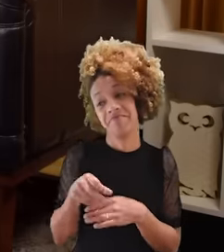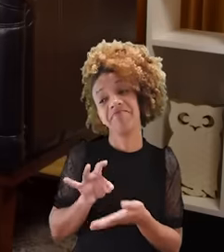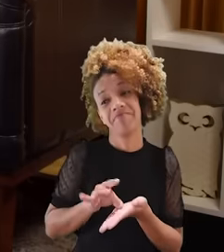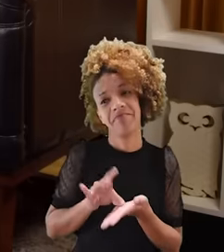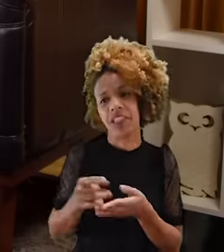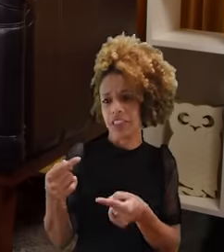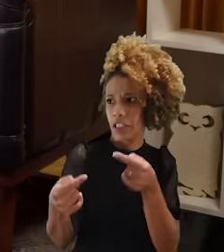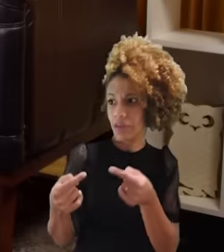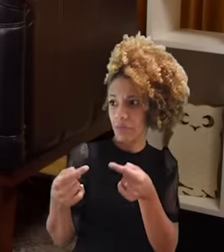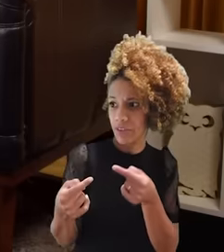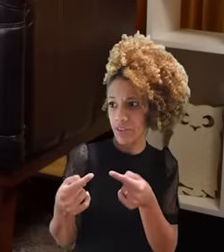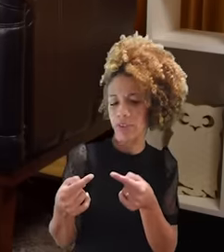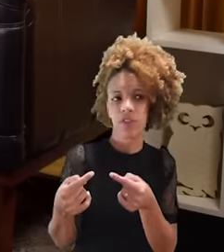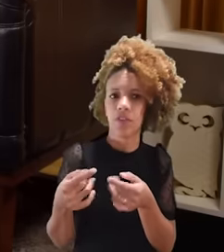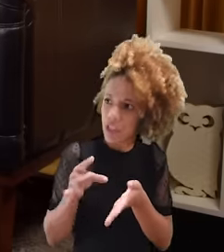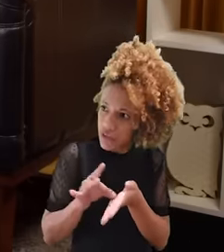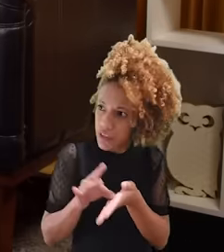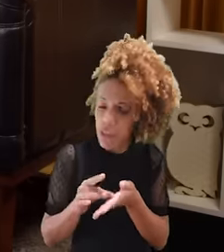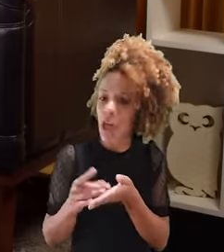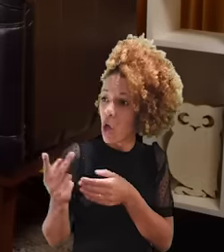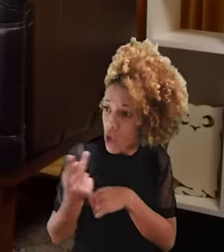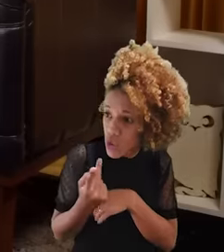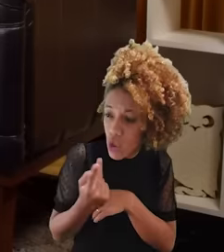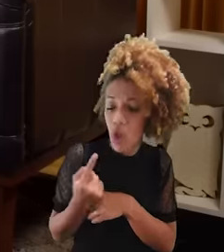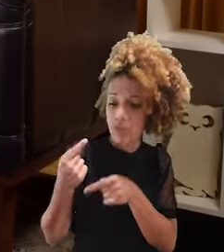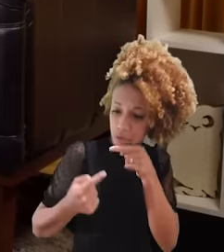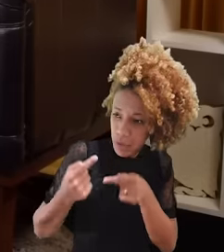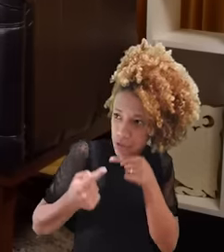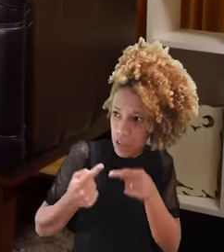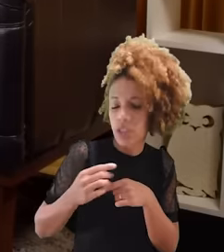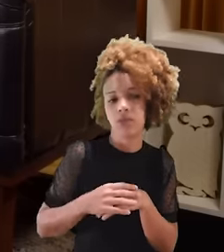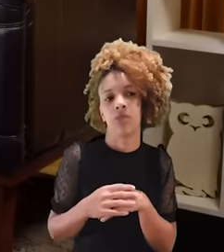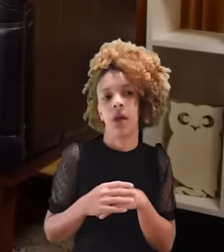escutando como você tá realmente me escutando como eu tô realmente te escutando e te você a gente tá